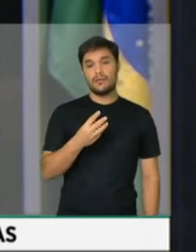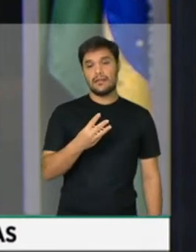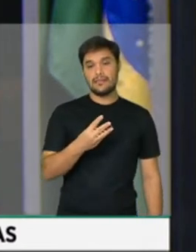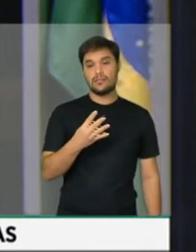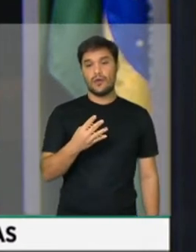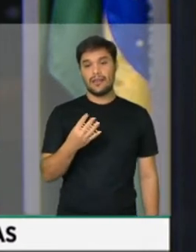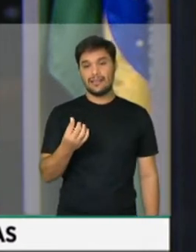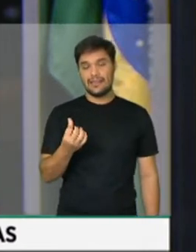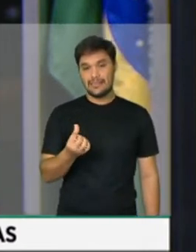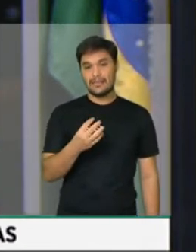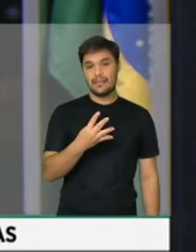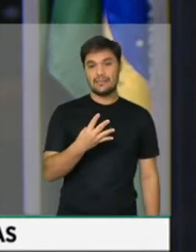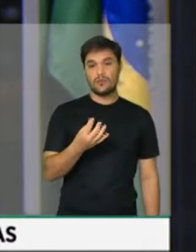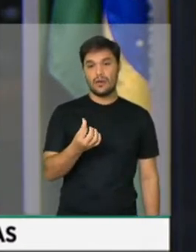PT DA BAHIA, 332 E 333 DEPUTADA VIVI REIS DO PSOL DO